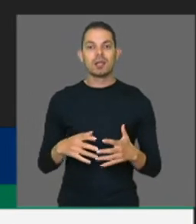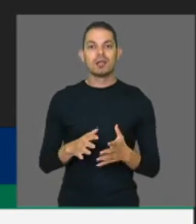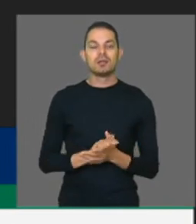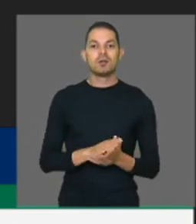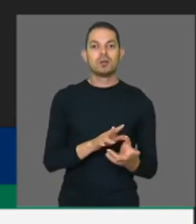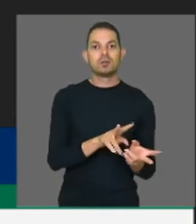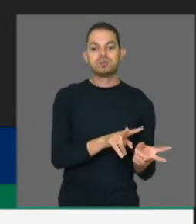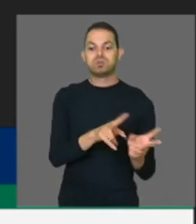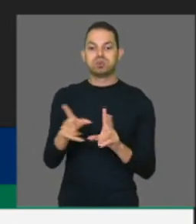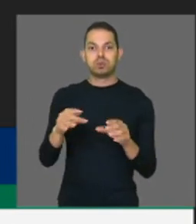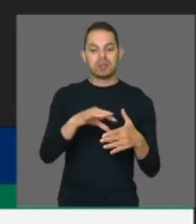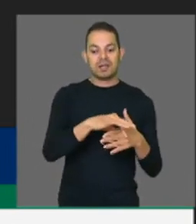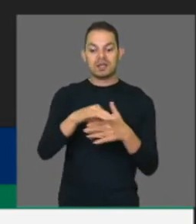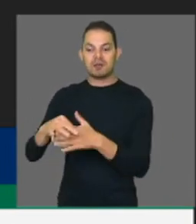TRANSFERÊNCIA ÀS PRESSAS PRA BRASÍLIA PRA QUE PUDÀSSEMOS